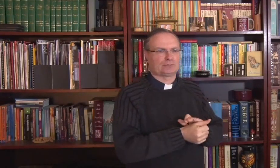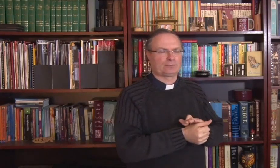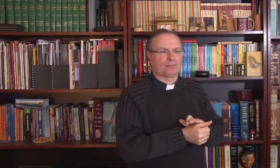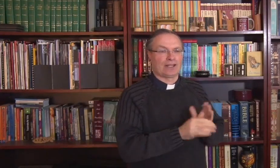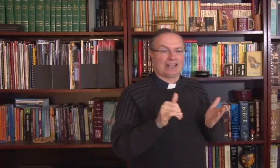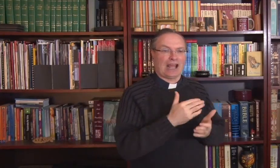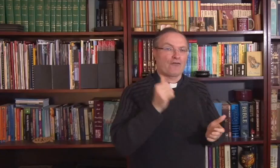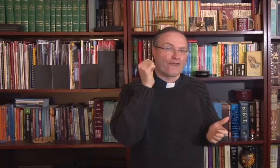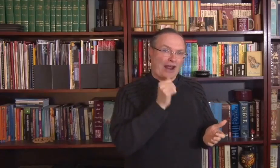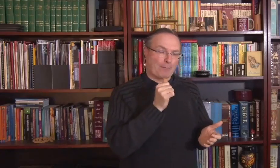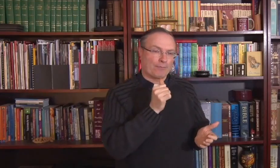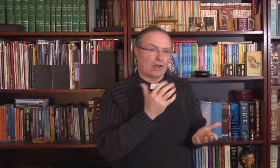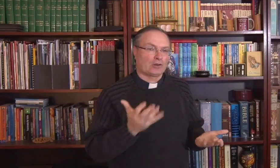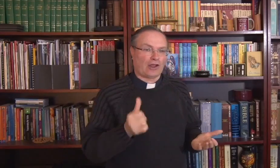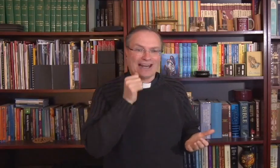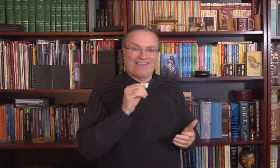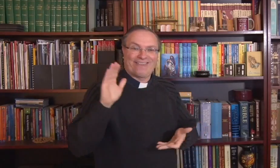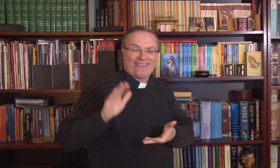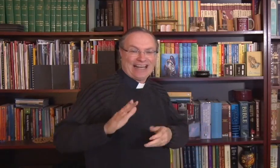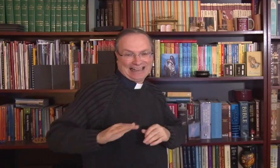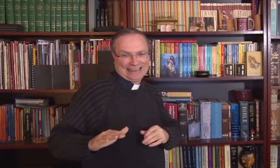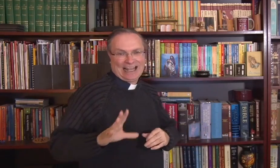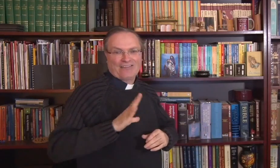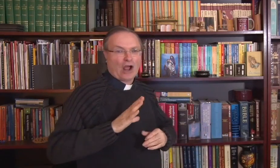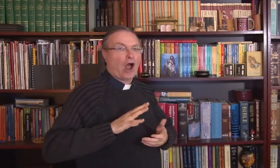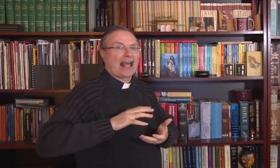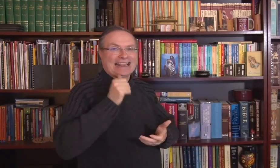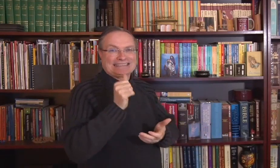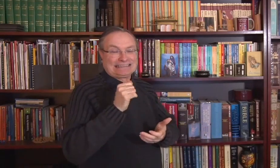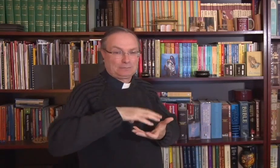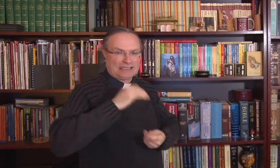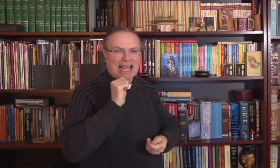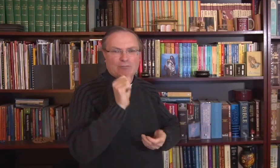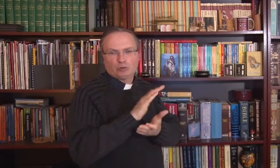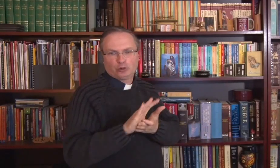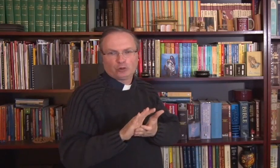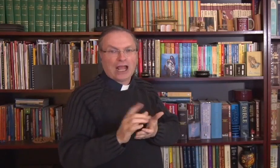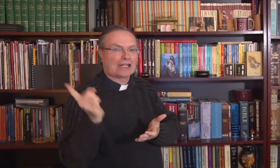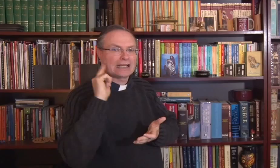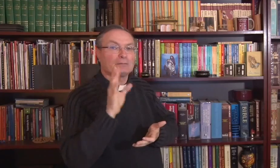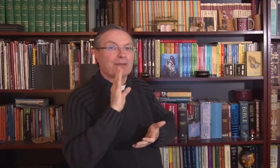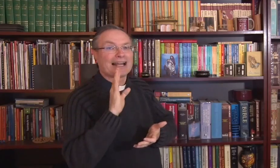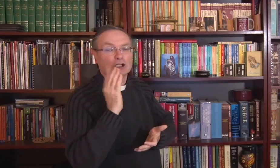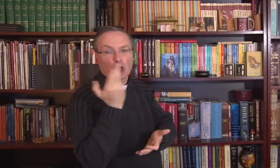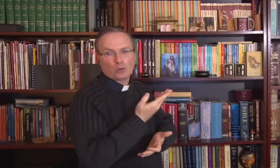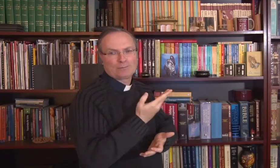car une femme dont la fillette avait un esprit impur entendit parler de lui